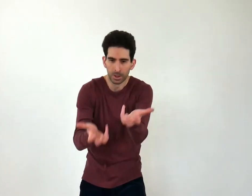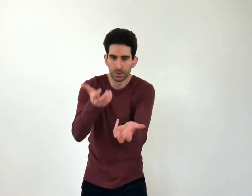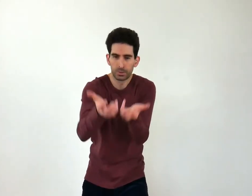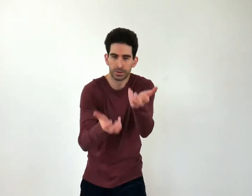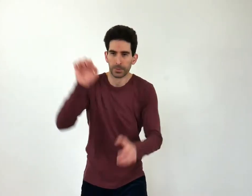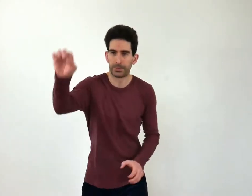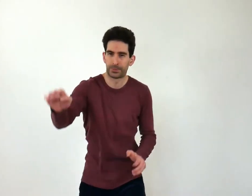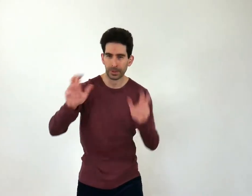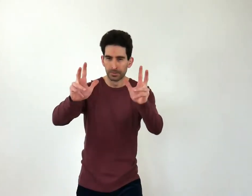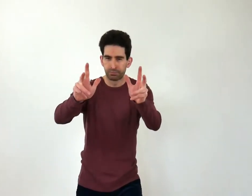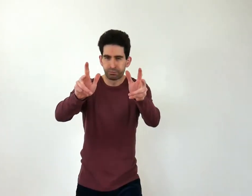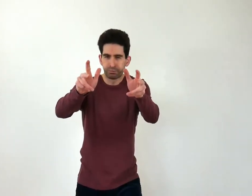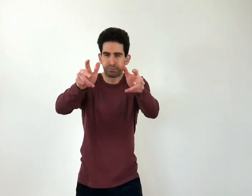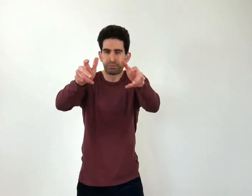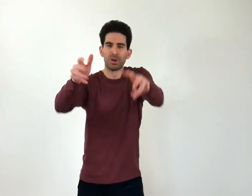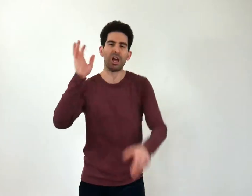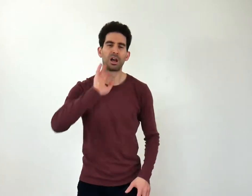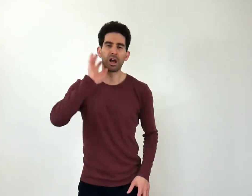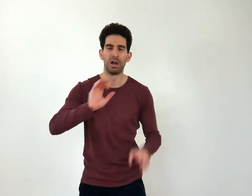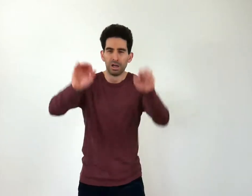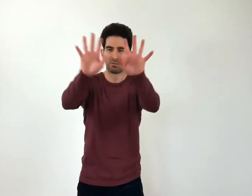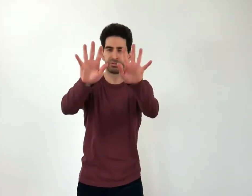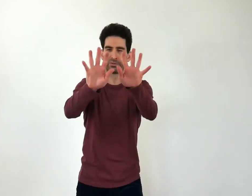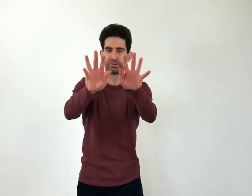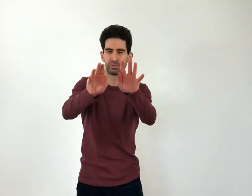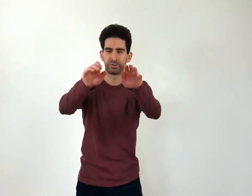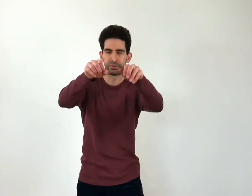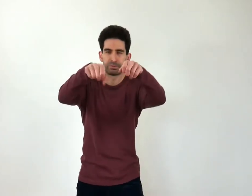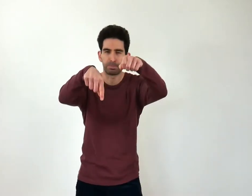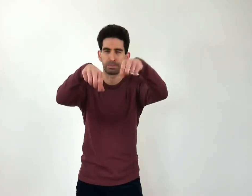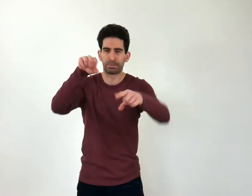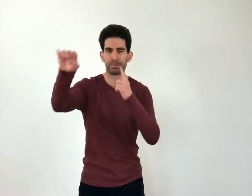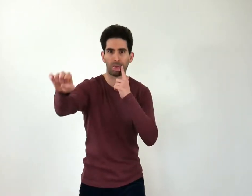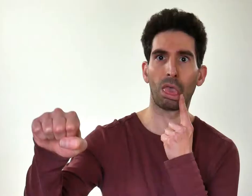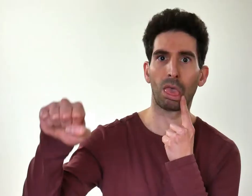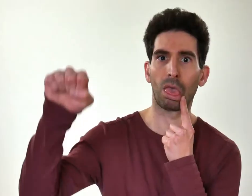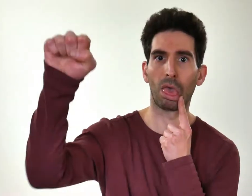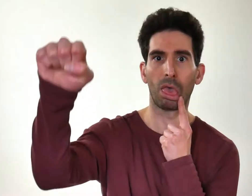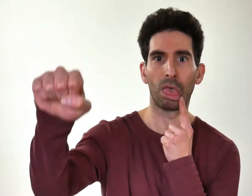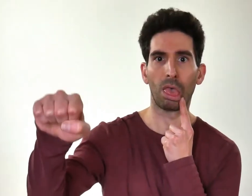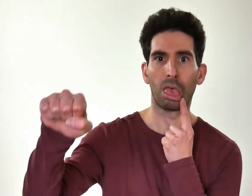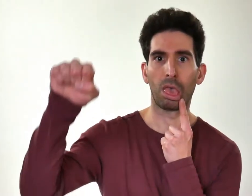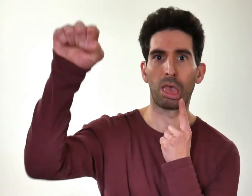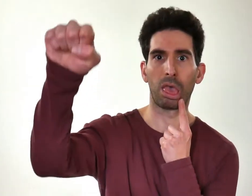*Cuisson* *Gras qui s'écoule* *Bave*